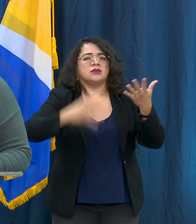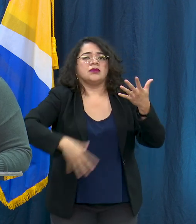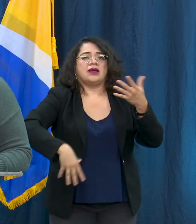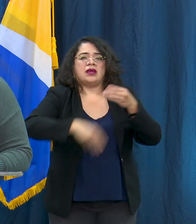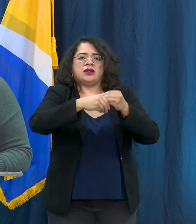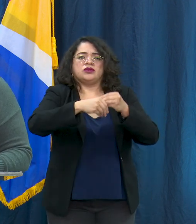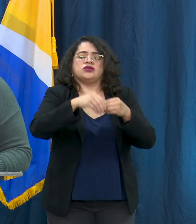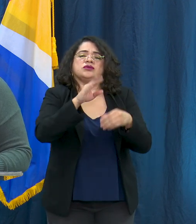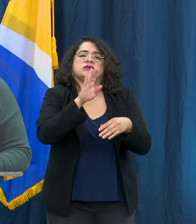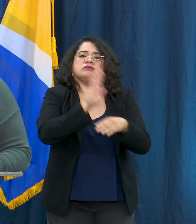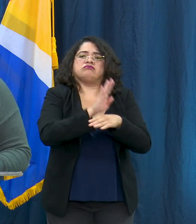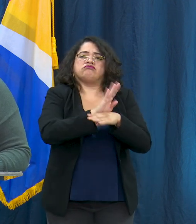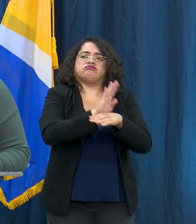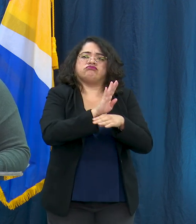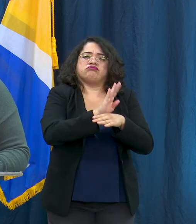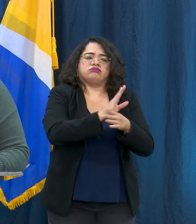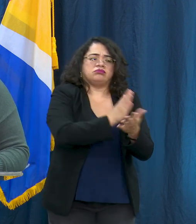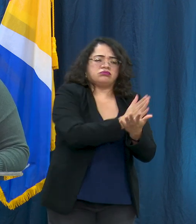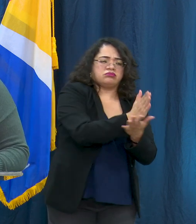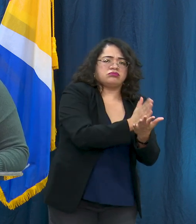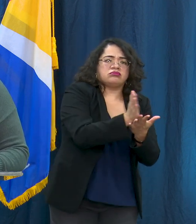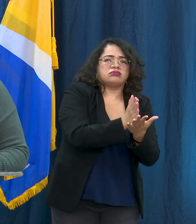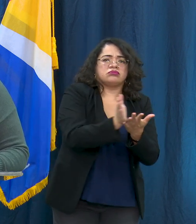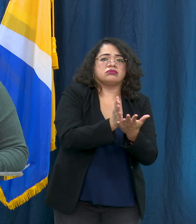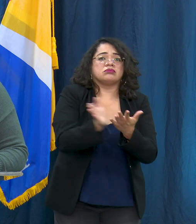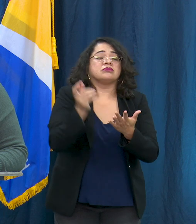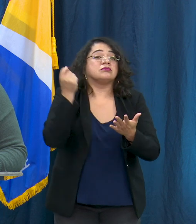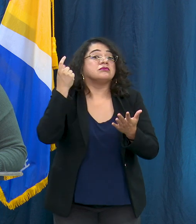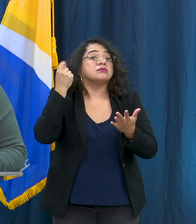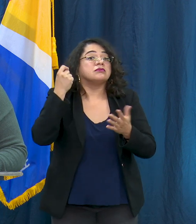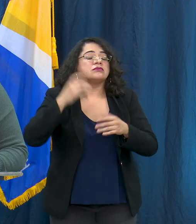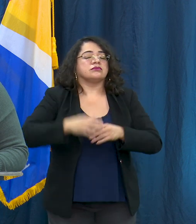con respecto amaz aperture azoy pero sin embargo queremos a sells